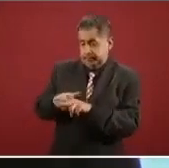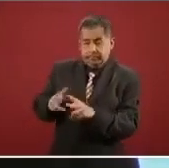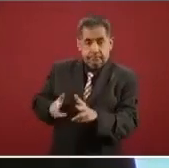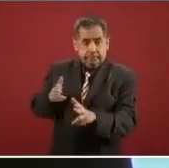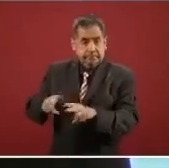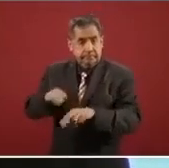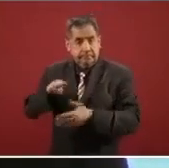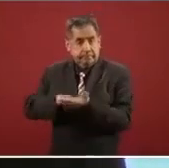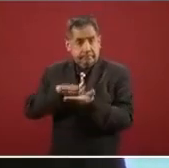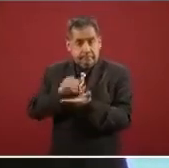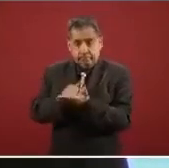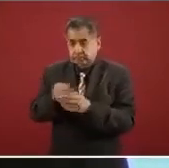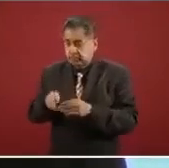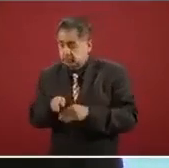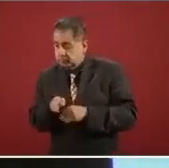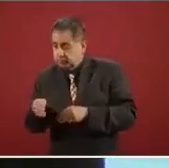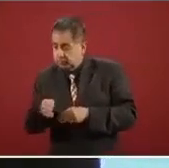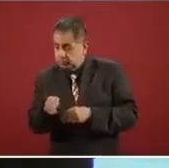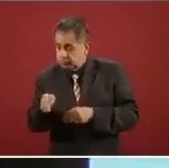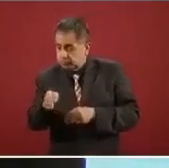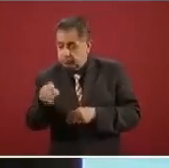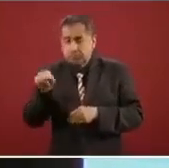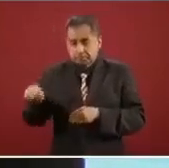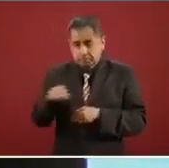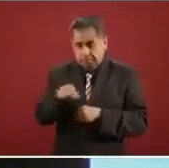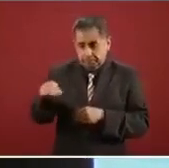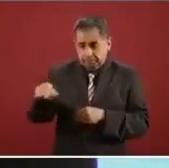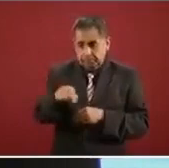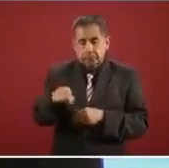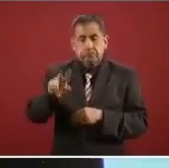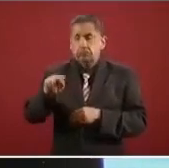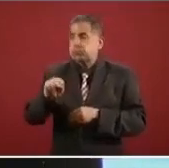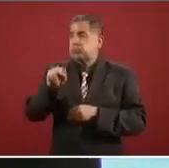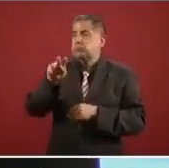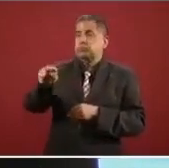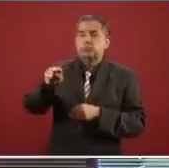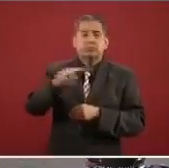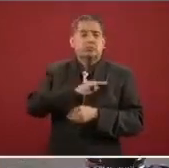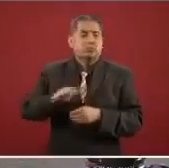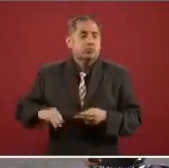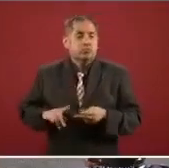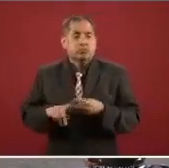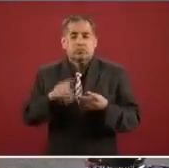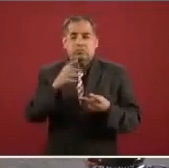Estamos hablando de 84 municipios, que son nueve municipios en Campeche, cuatro en Chiapas,